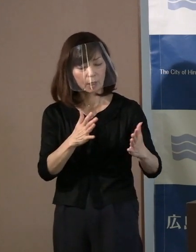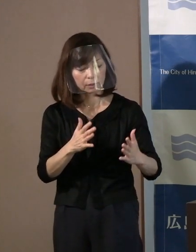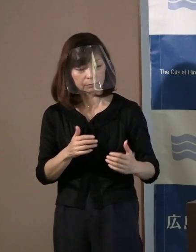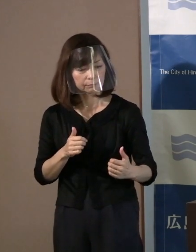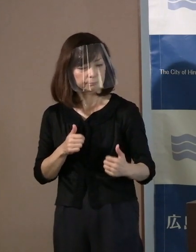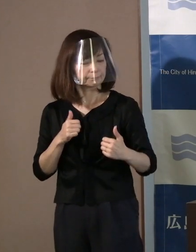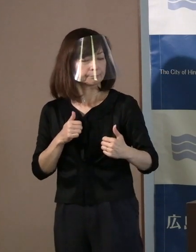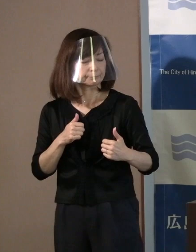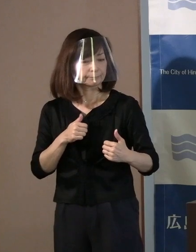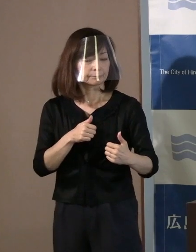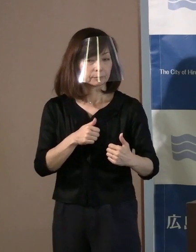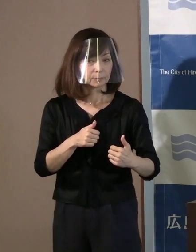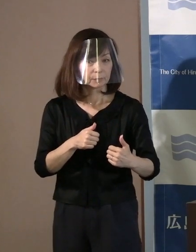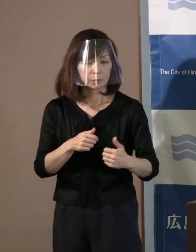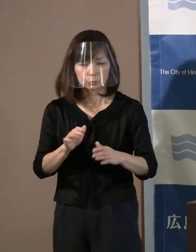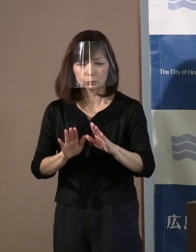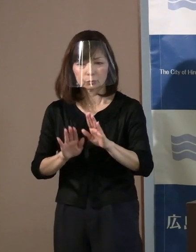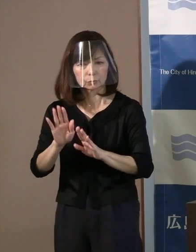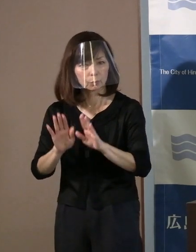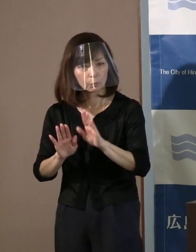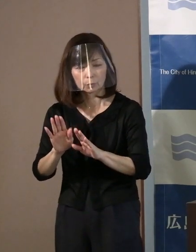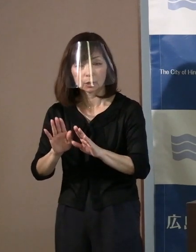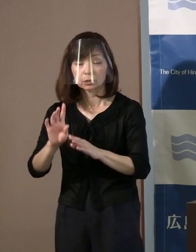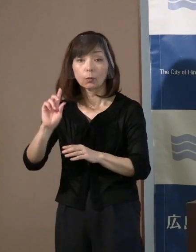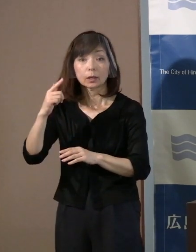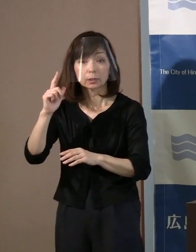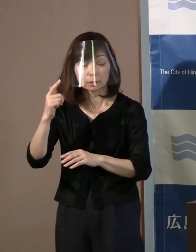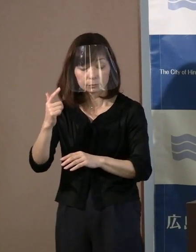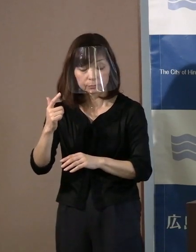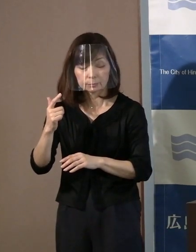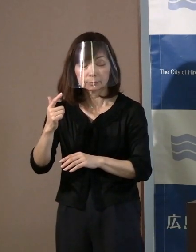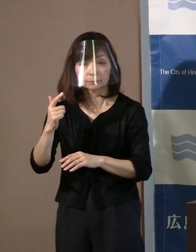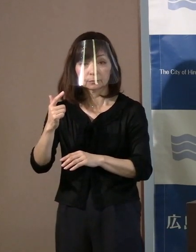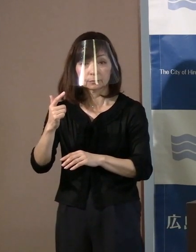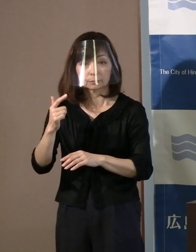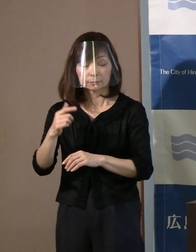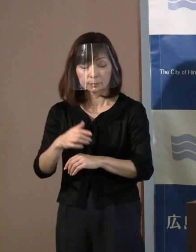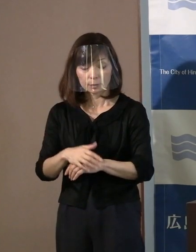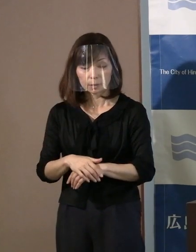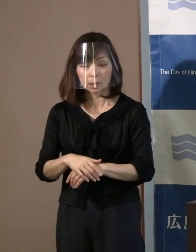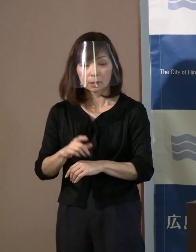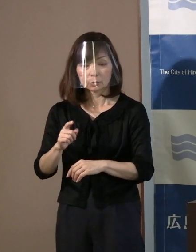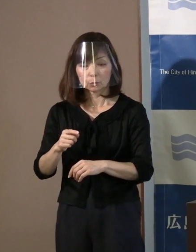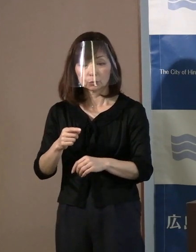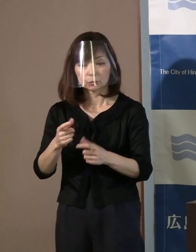それを誘導するような共通の価値観を みんなで持っていきましょうと｡